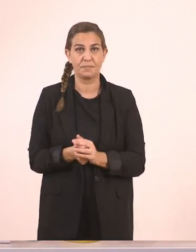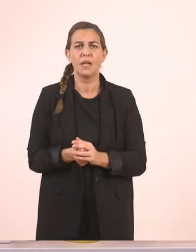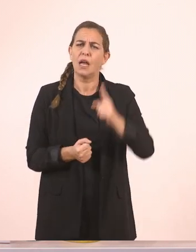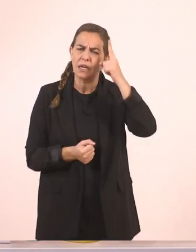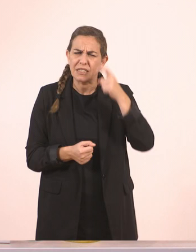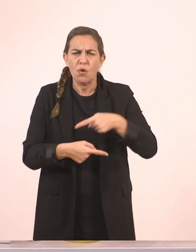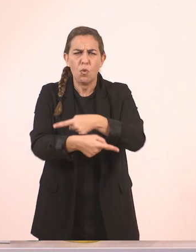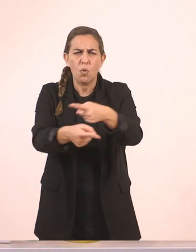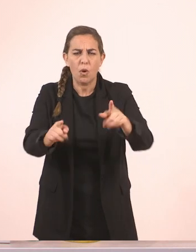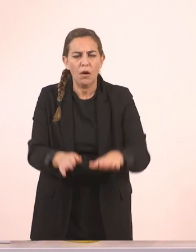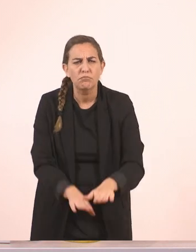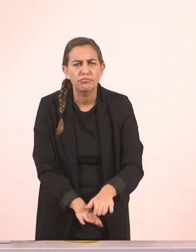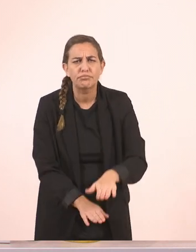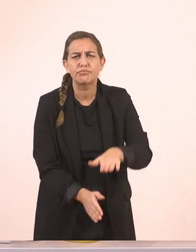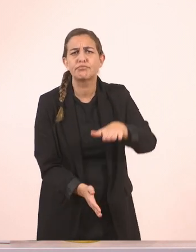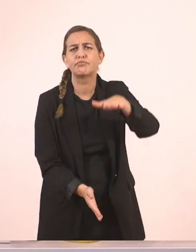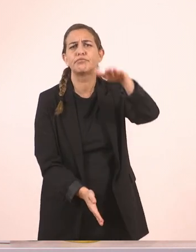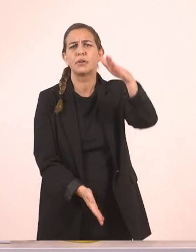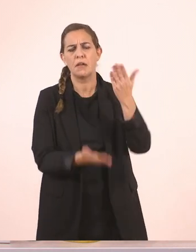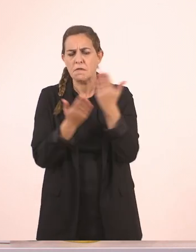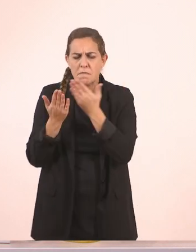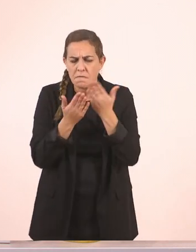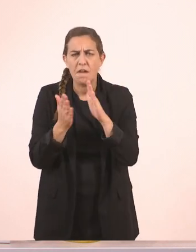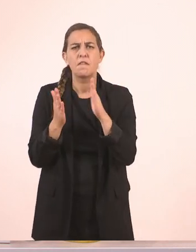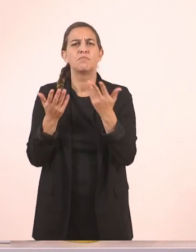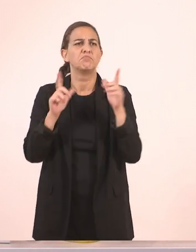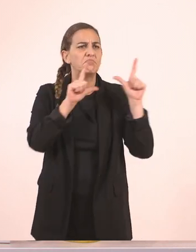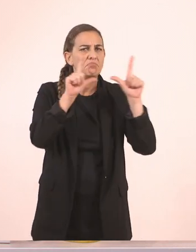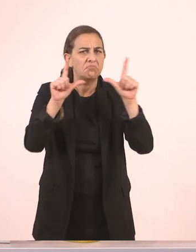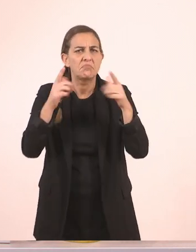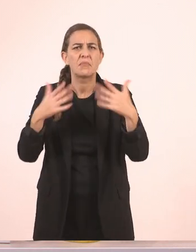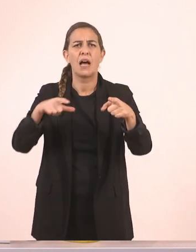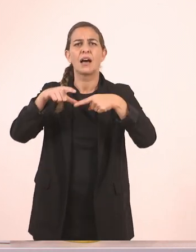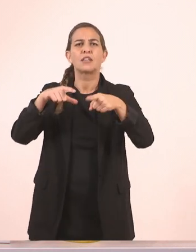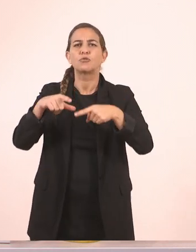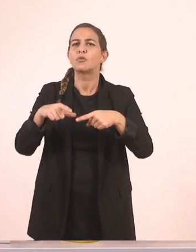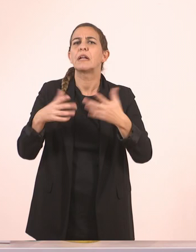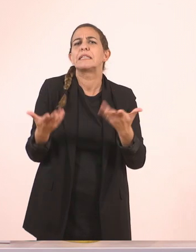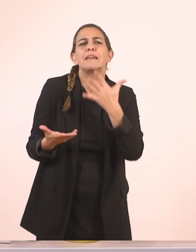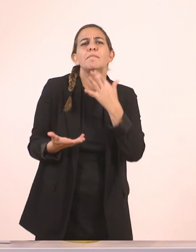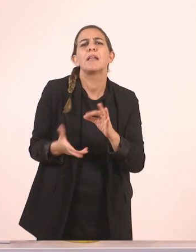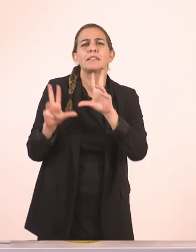έχετε διαβάσει σε βιβλιαράκια, έχετε δει εικόνες των Χριστουγέννων, και μοιάζουν λίγο με παραμυθάκι,